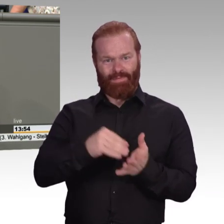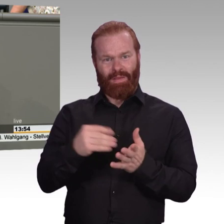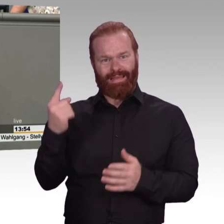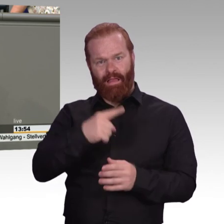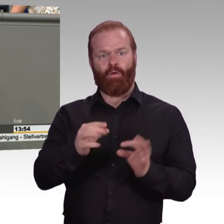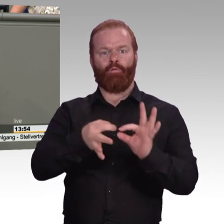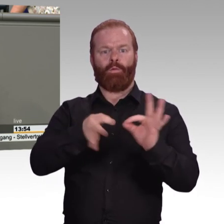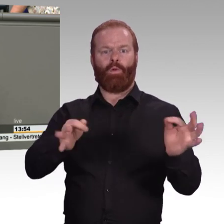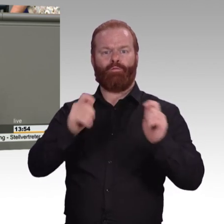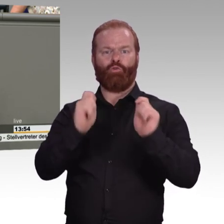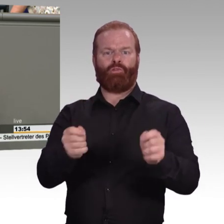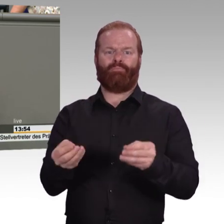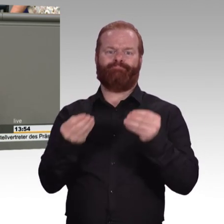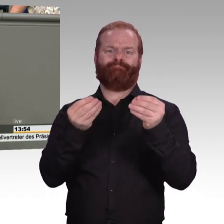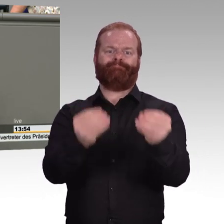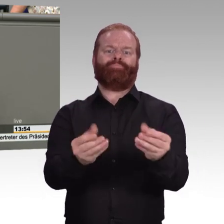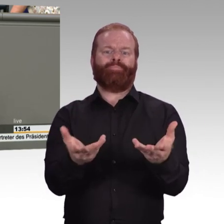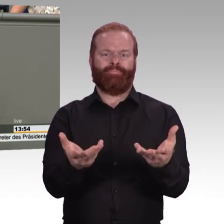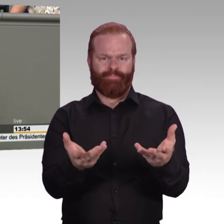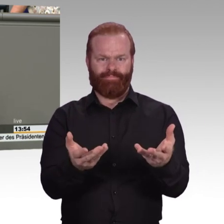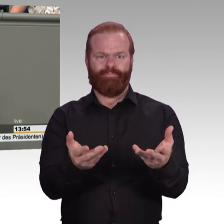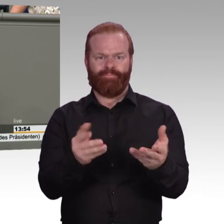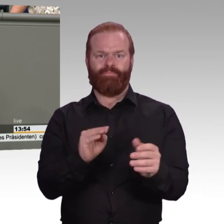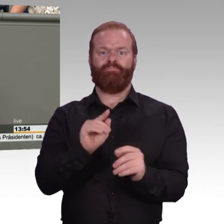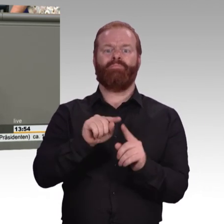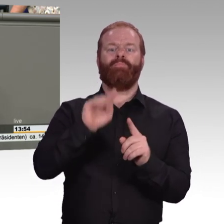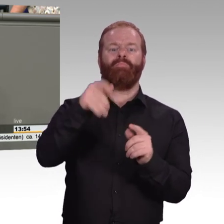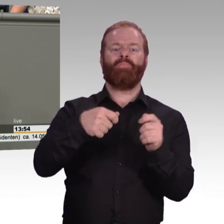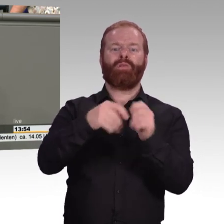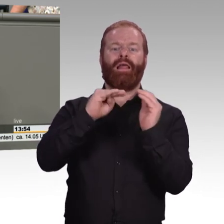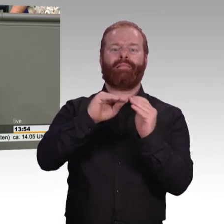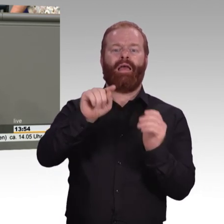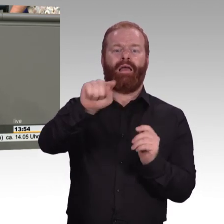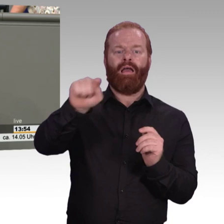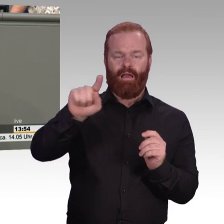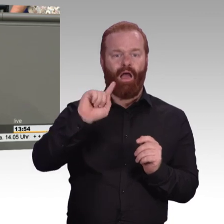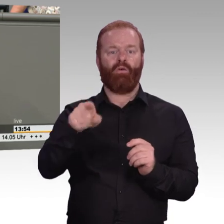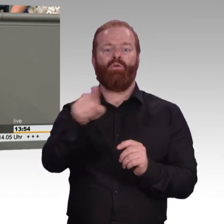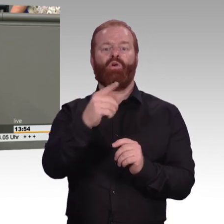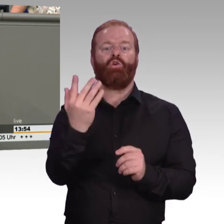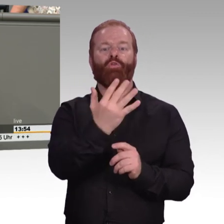auf den sich die Mitglieder der Arbeitsgruppe halt irgendwie einigen konnten. Was wir aber nicht brauchen, ist jetzt parallel Formulierungen